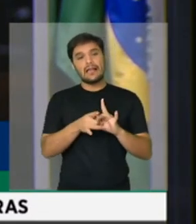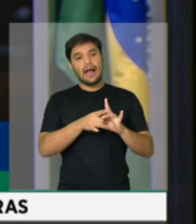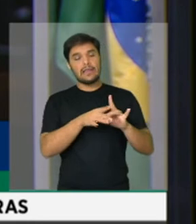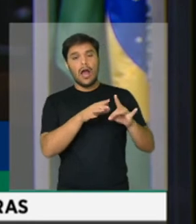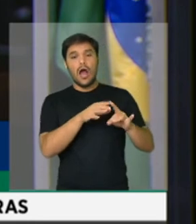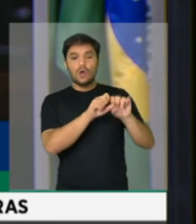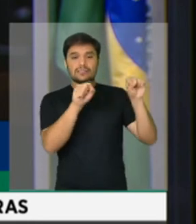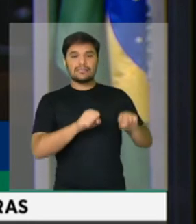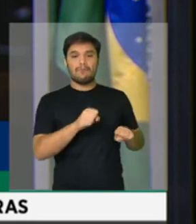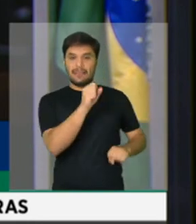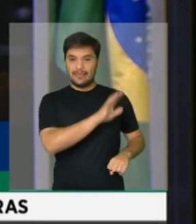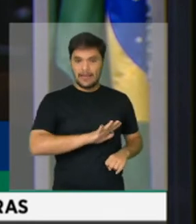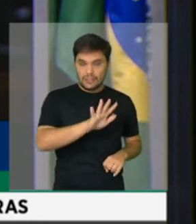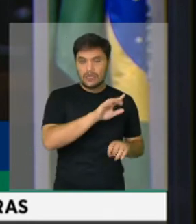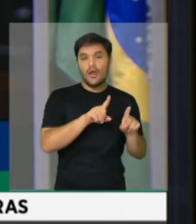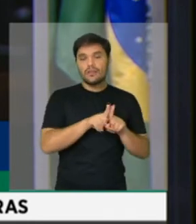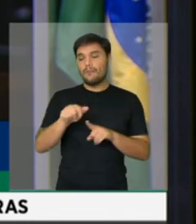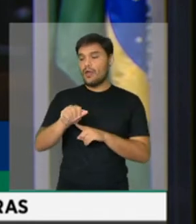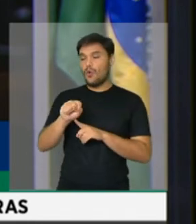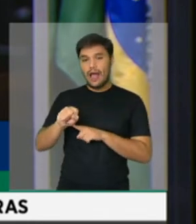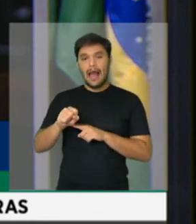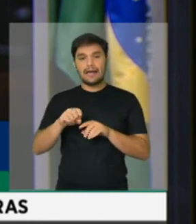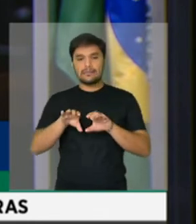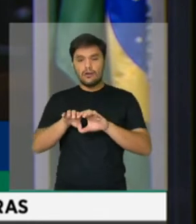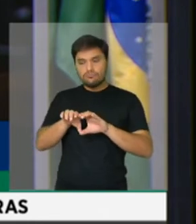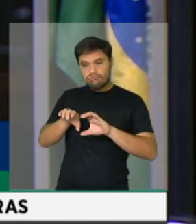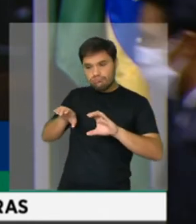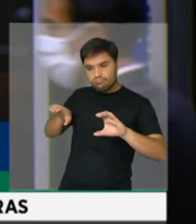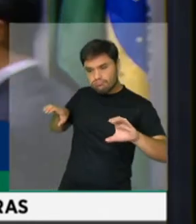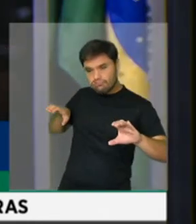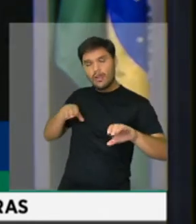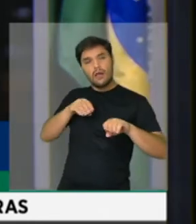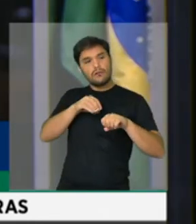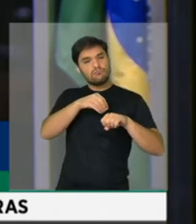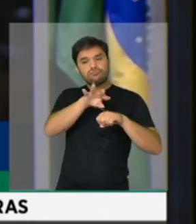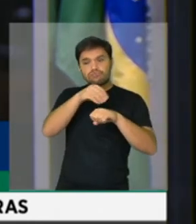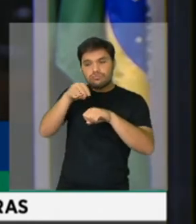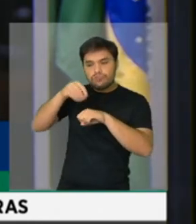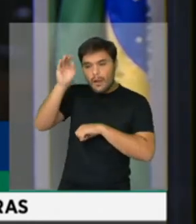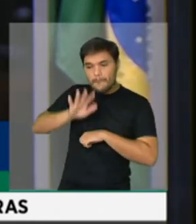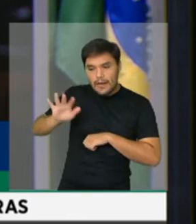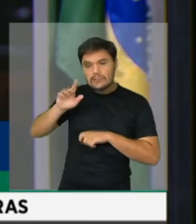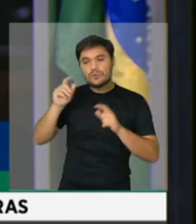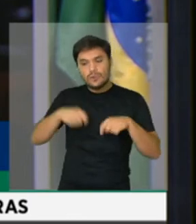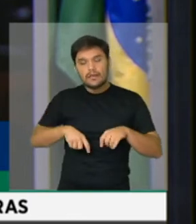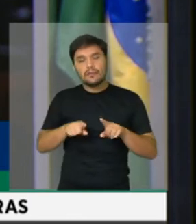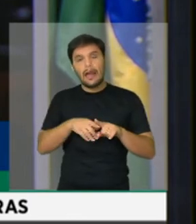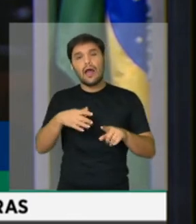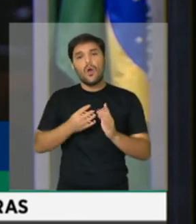PODER OFENSIVO AO MEIO AMBIENTE. FORAM DEFINITIVOS CRITÉRIOS LOCACIONAIS QUE POSSIBILITARÃO NÃO SOMENTE MAIOR SEGURANÇA ENERGÉTICA EM PONTOS ESTRATÉGICOS, DO